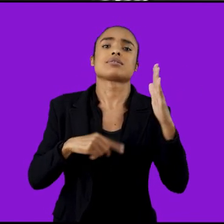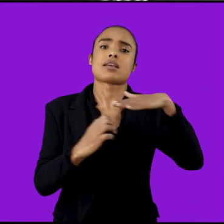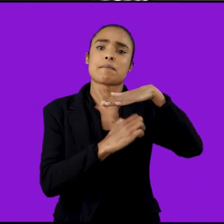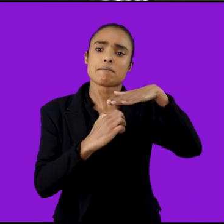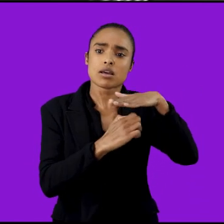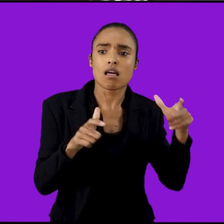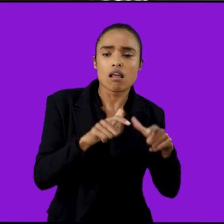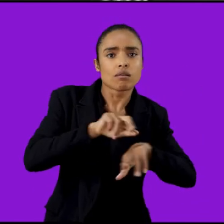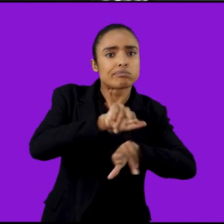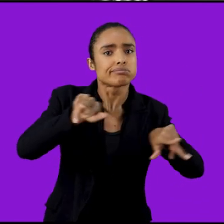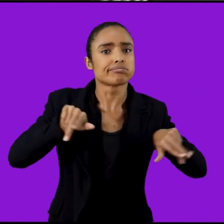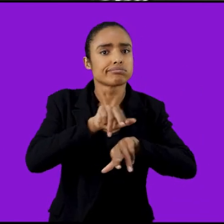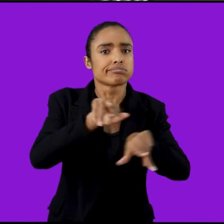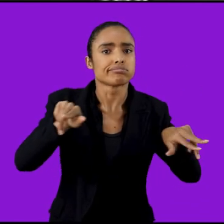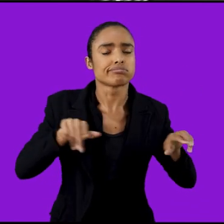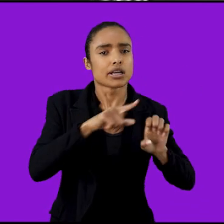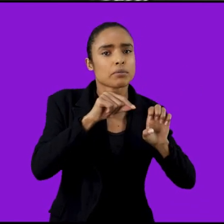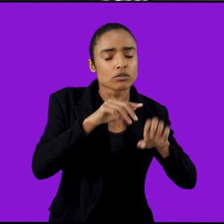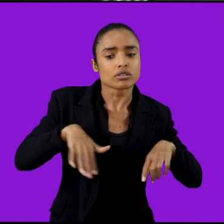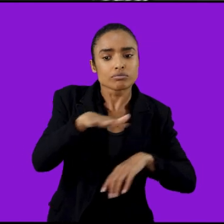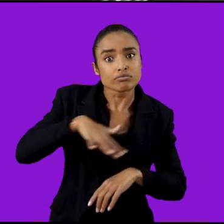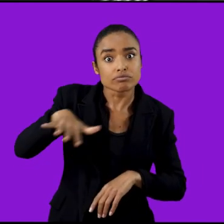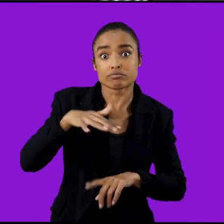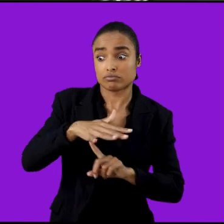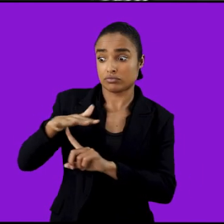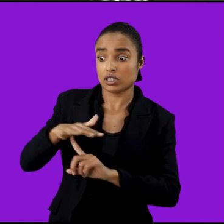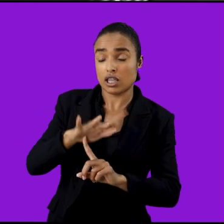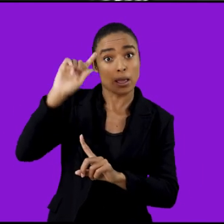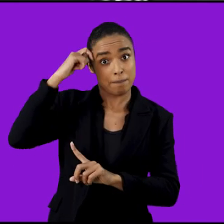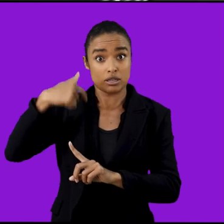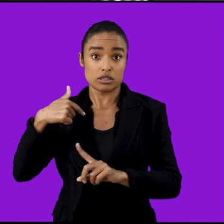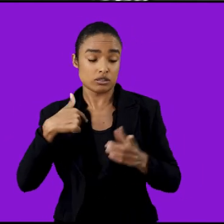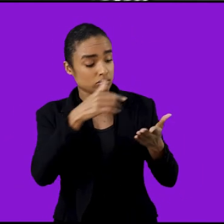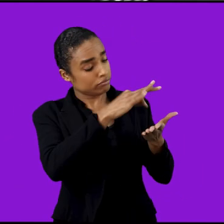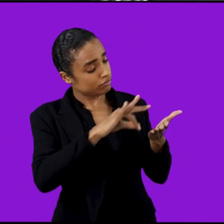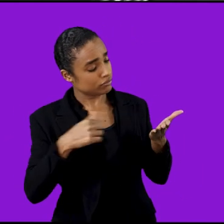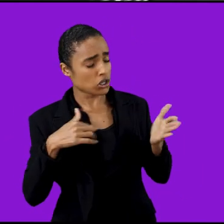um. Peguei o pouquinho que eu já sabia e fiquei de ampliar porque eu queria falar com